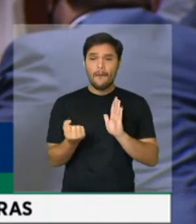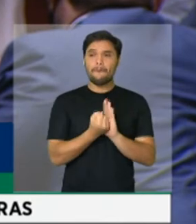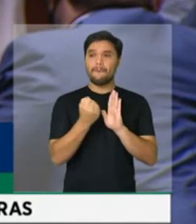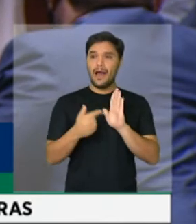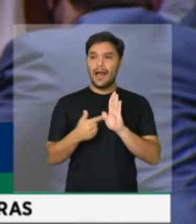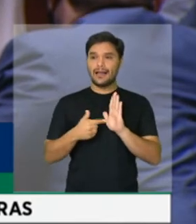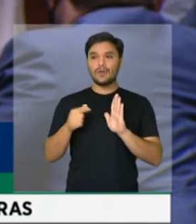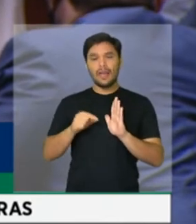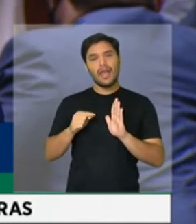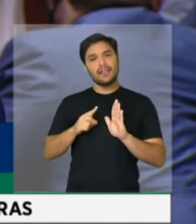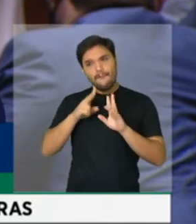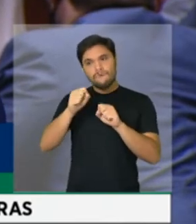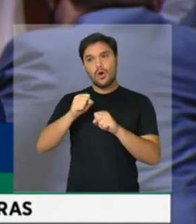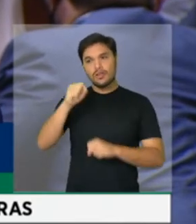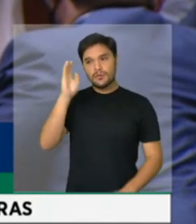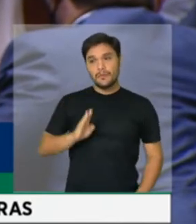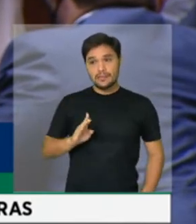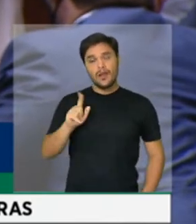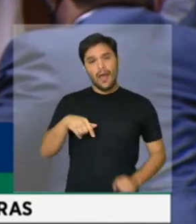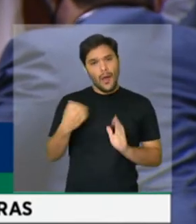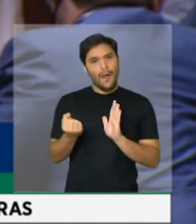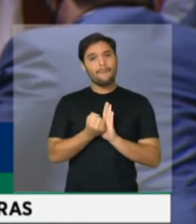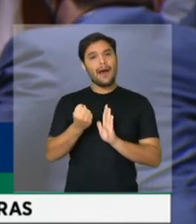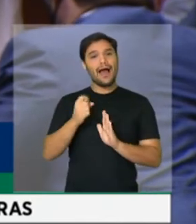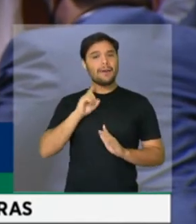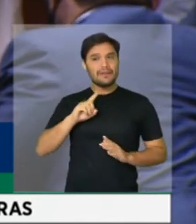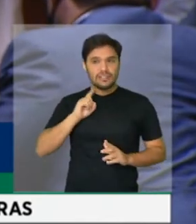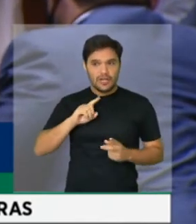ESTADO ONDE TEM A NASCENTE DO RIO, ONDE ELE PERCORRE GRANDE PARTE DO SEU TRECHO E PRA NÓS